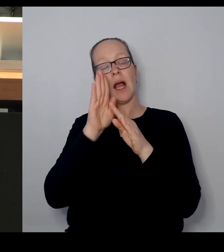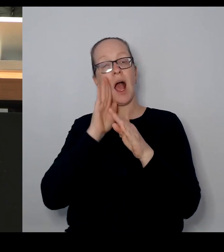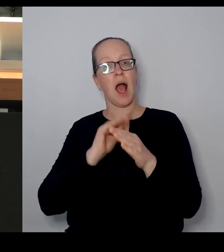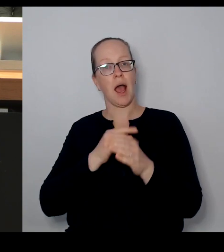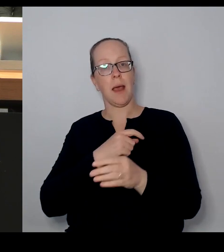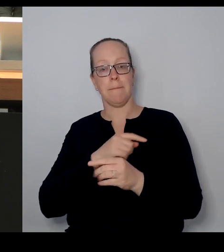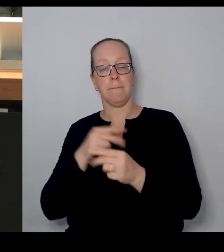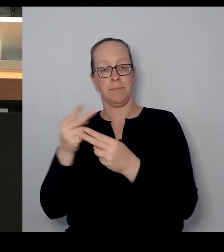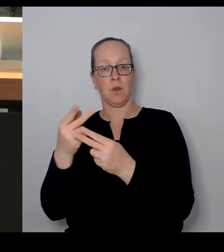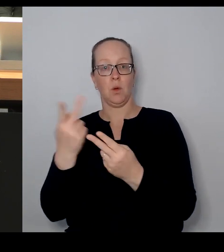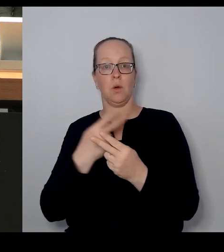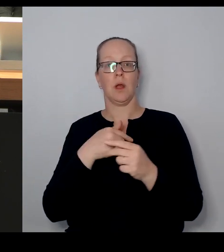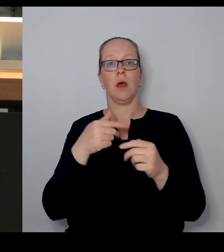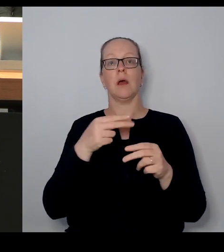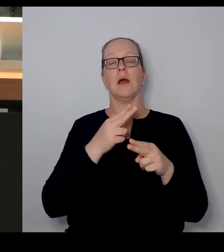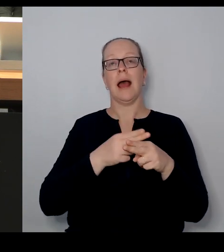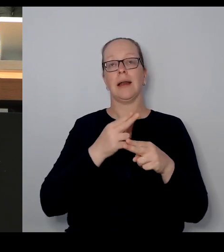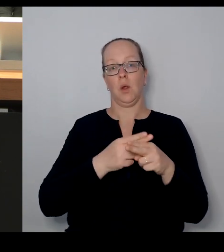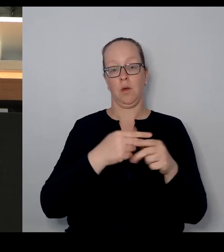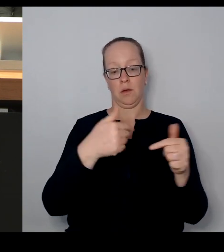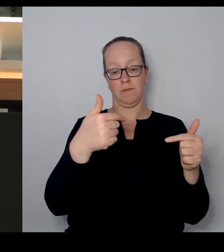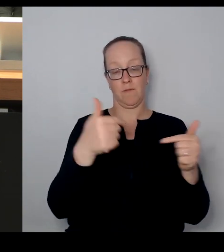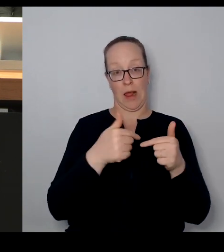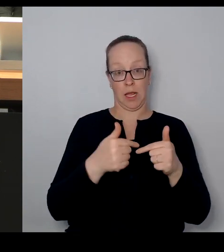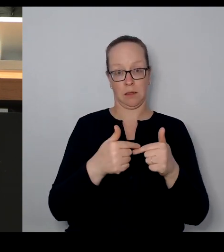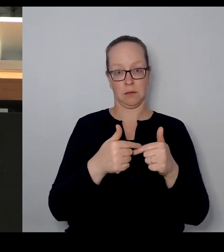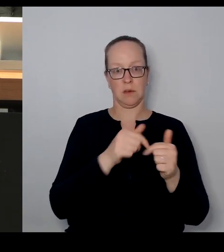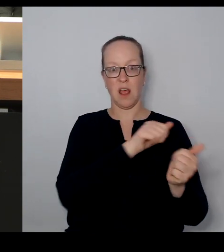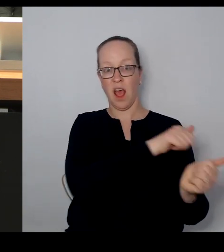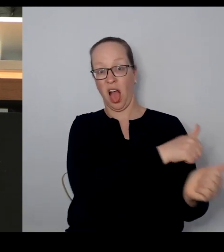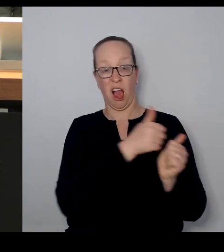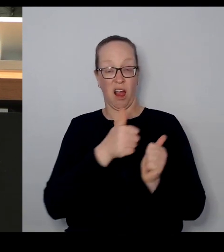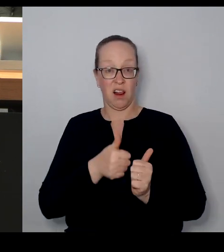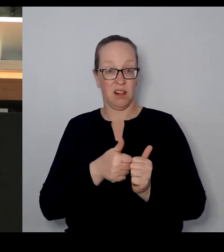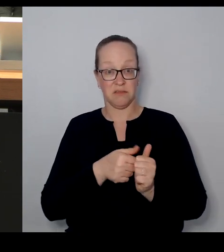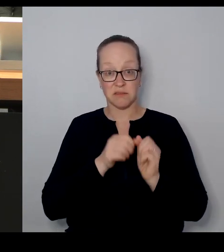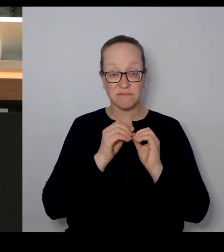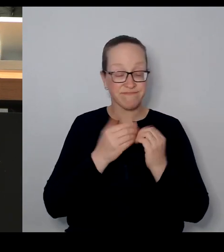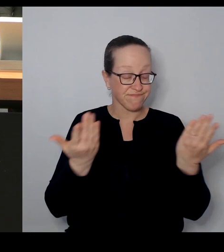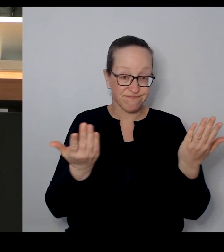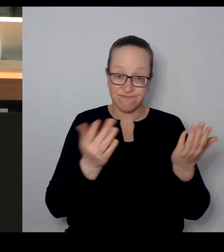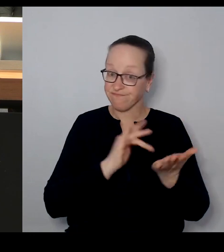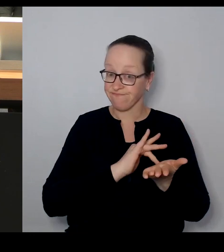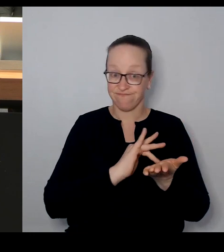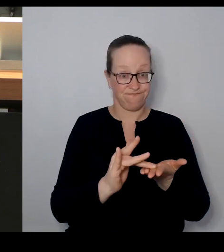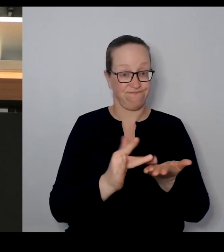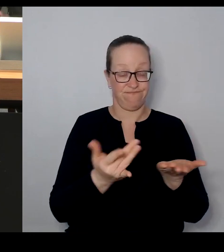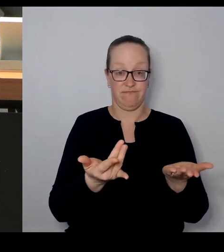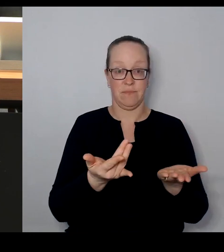Diese Zweiklassenpflege lehnen wir ab. Kein Mensch darf darunter leiden, dass unsere Sozialämter